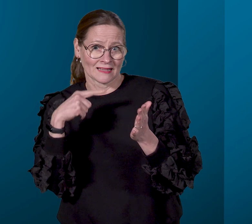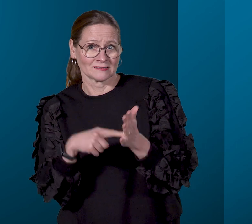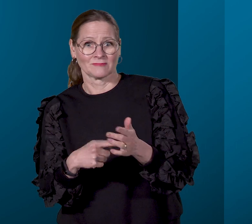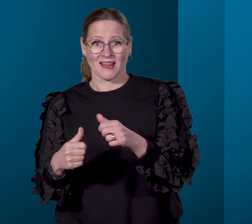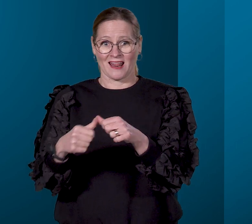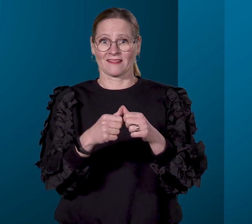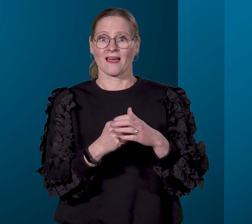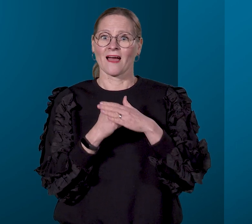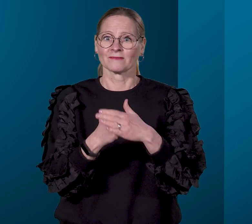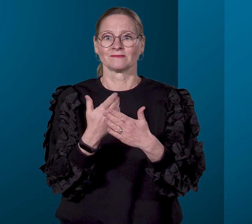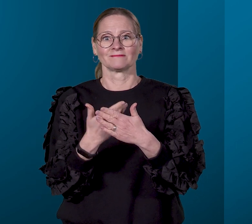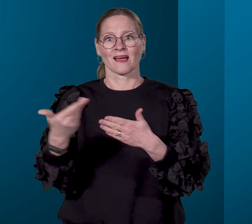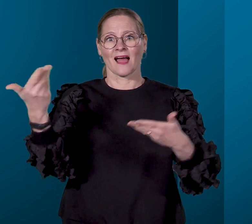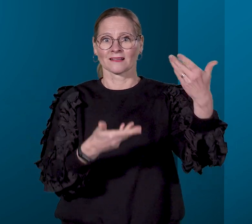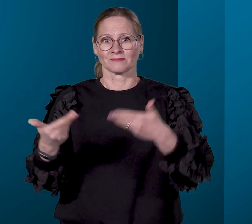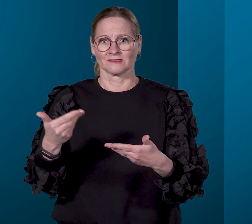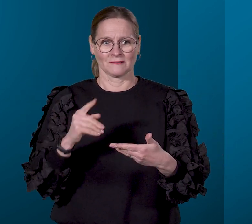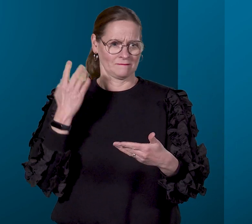kokouksessa käsiteltiin muun muassa liiton avustushakemuksia, -